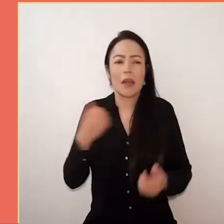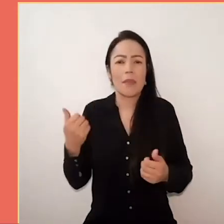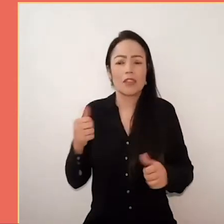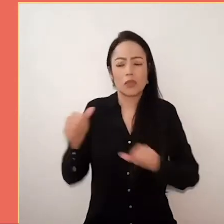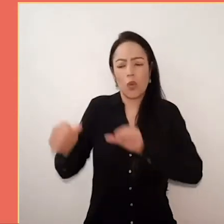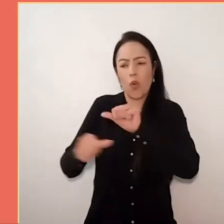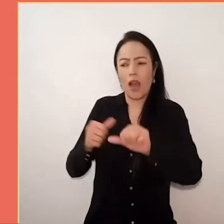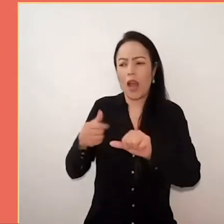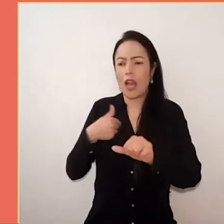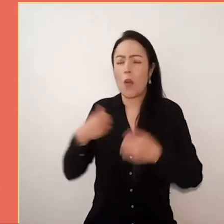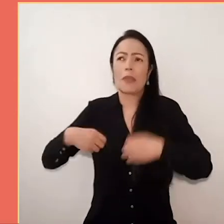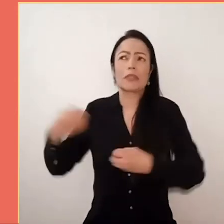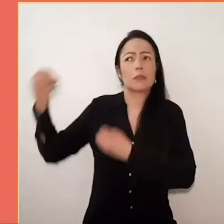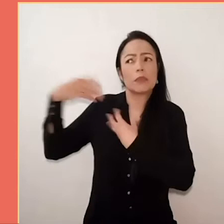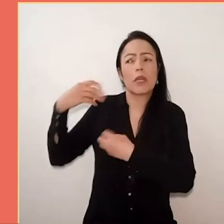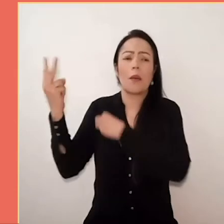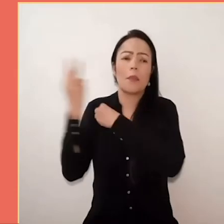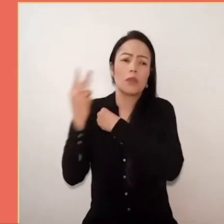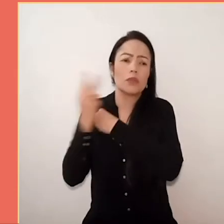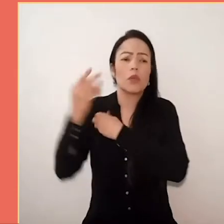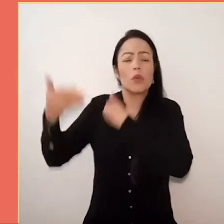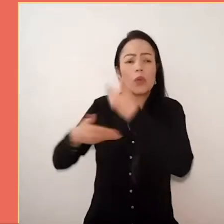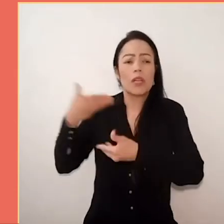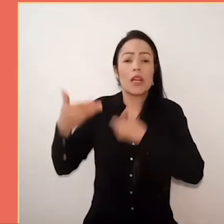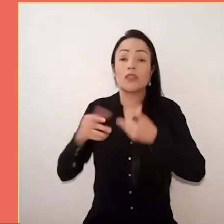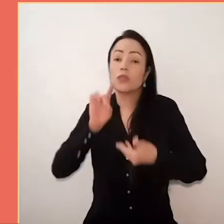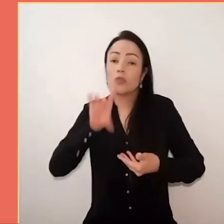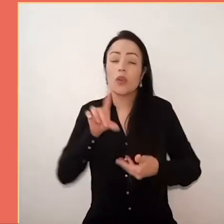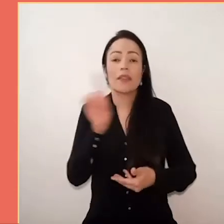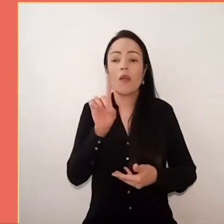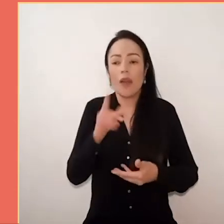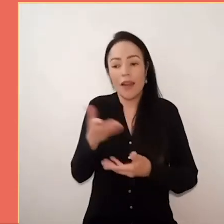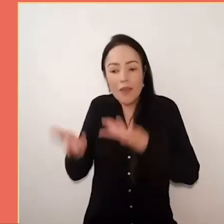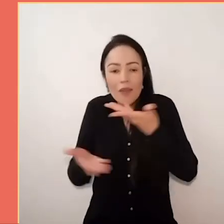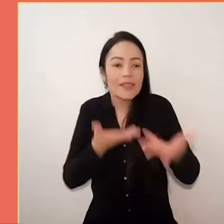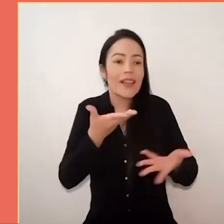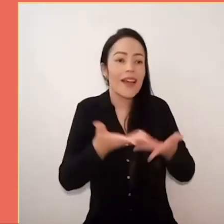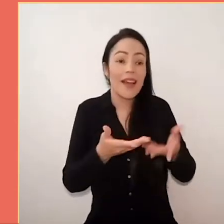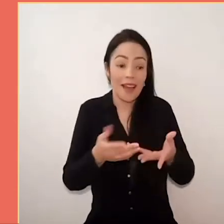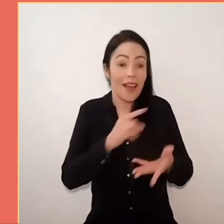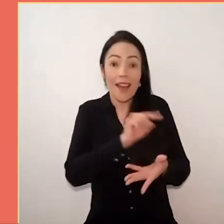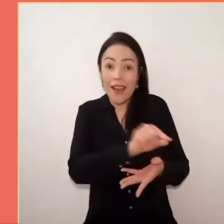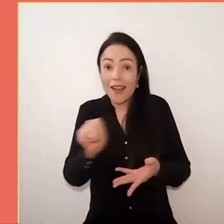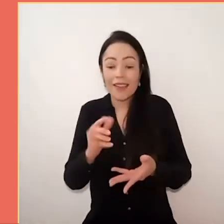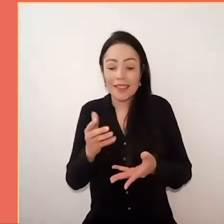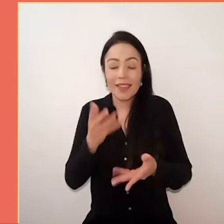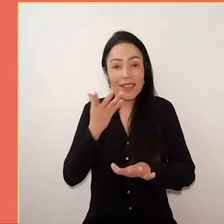protegido, cuidado apenas, mas no lugar daquele que cuida, que protege, que compreende e que ensina também.